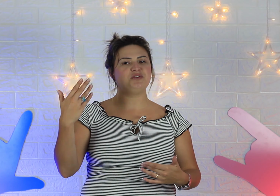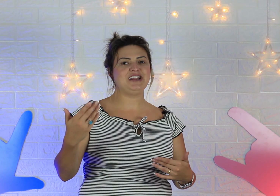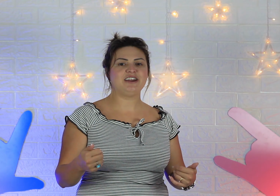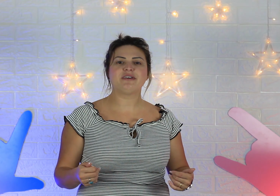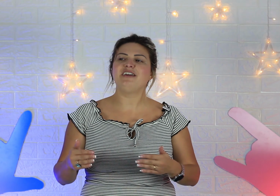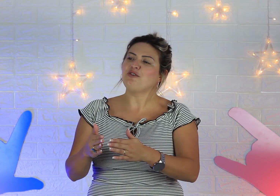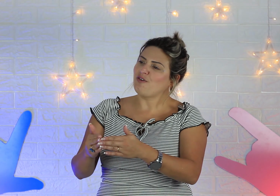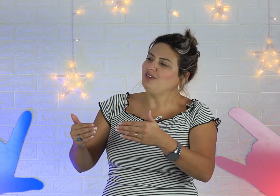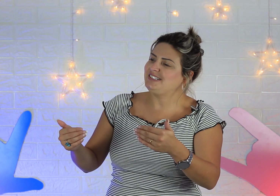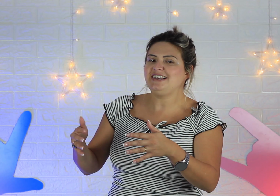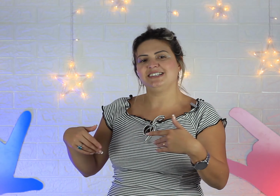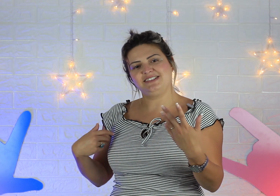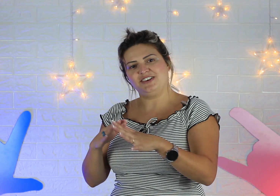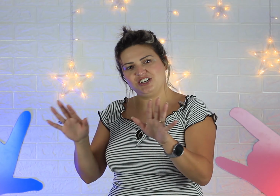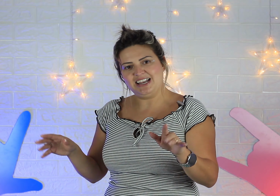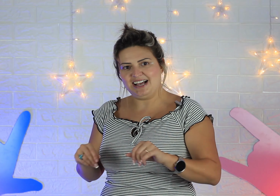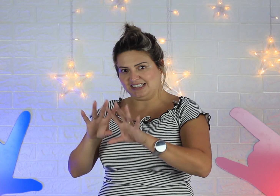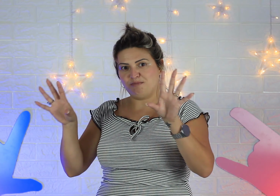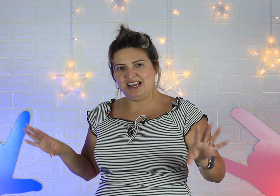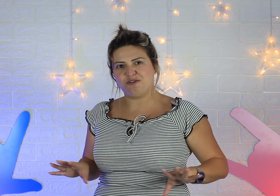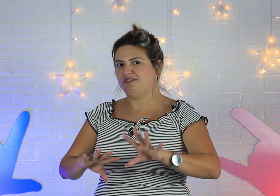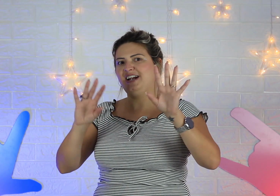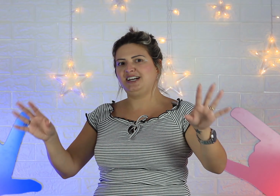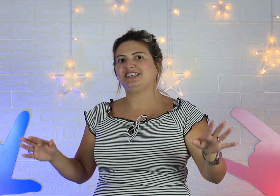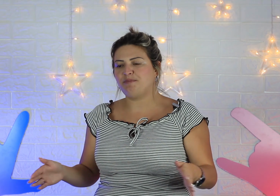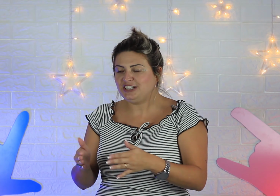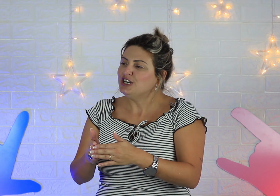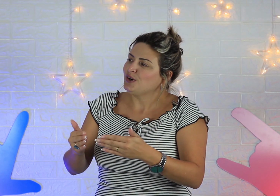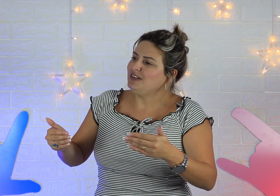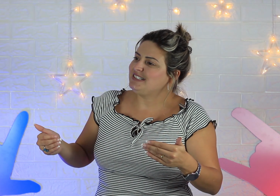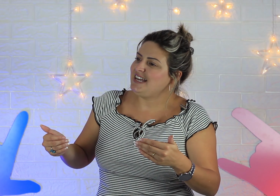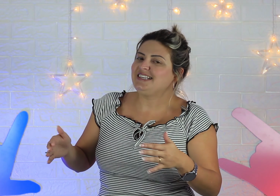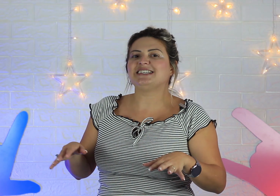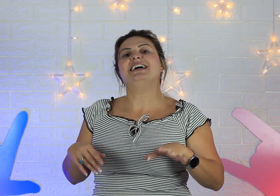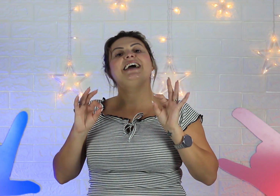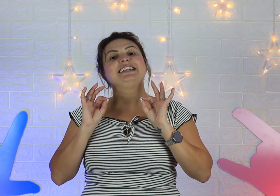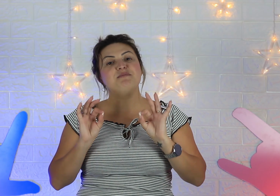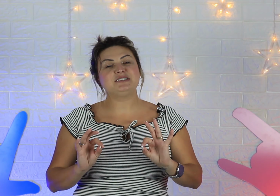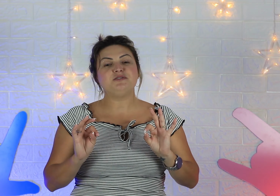abordar alguém com licença né você vai chegar lá atrapalhar a conversa de repente Com licença é